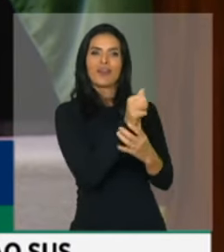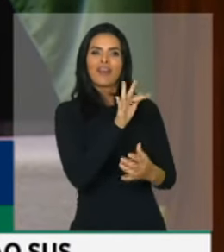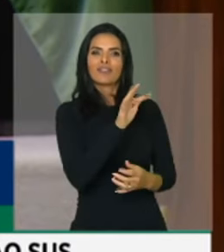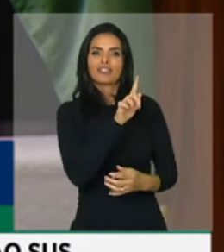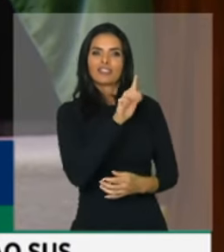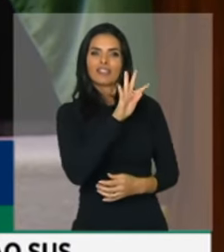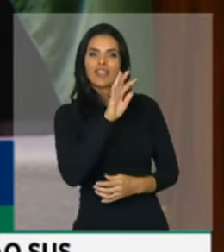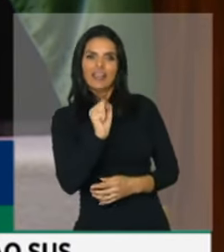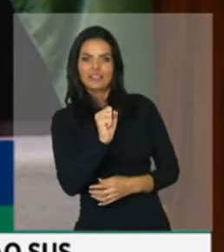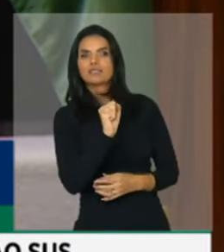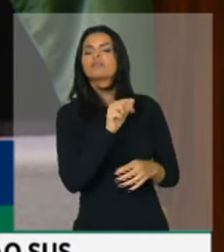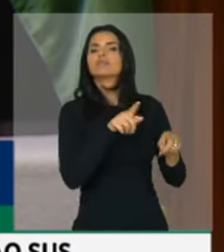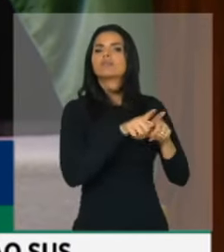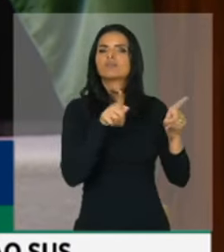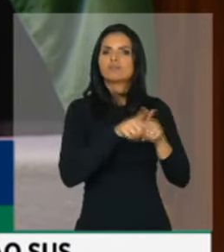TRABALHADORES RURAIS. NAQUELES